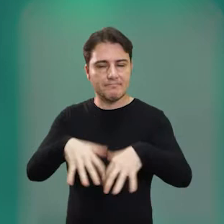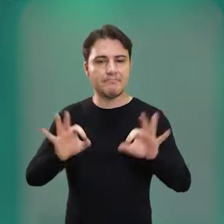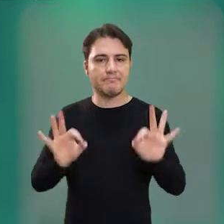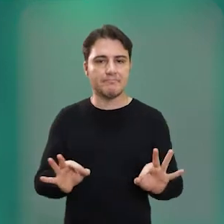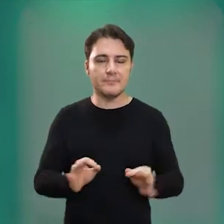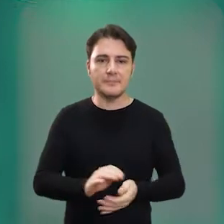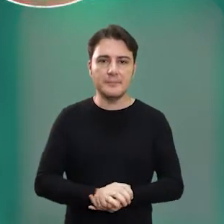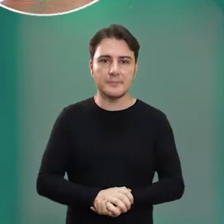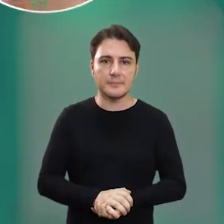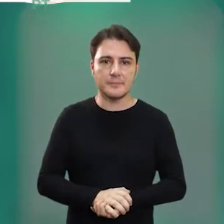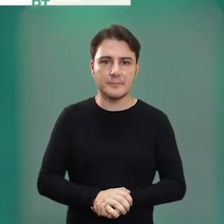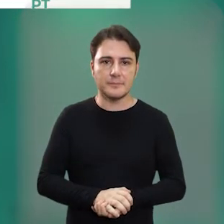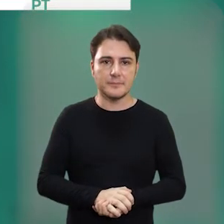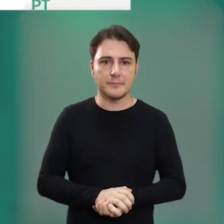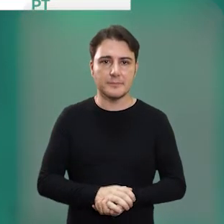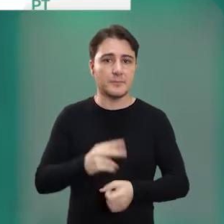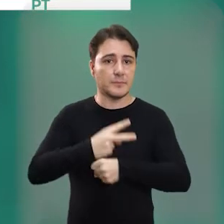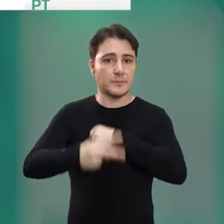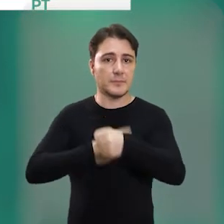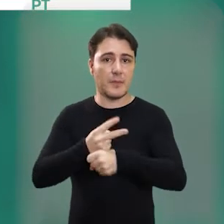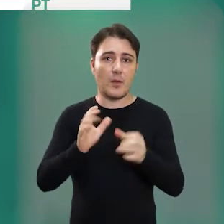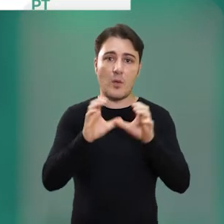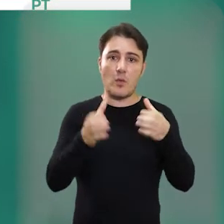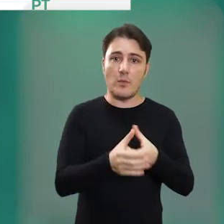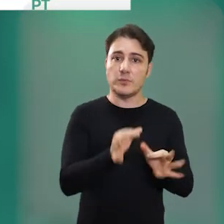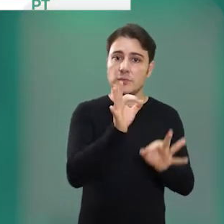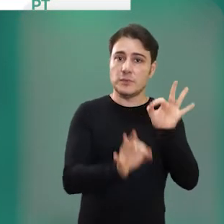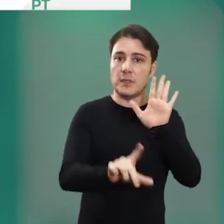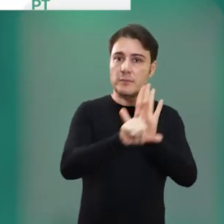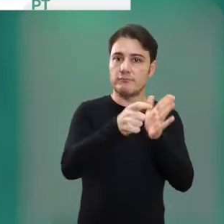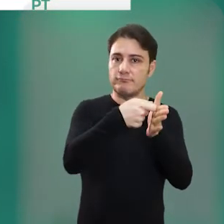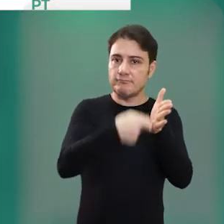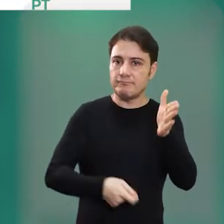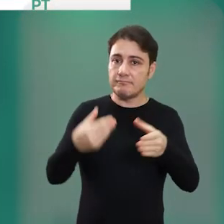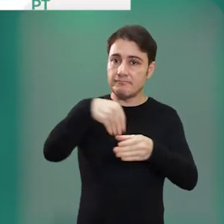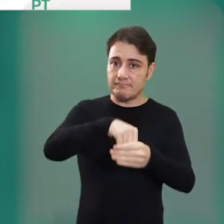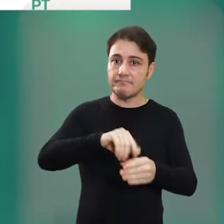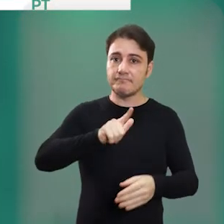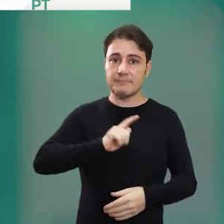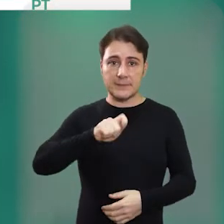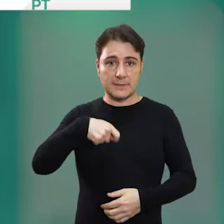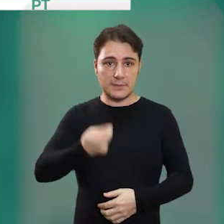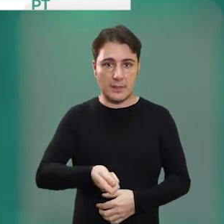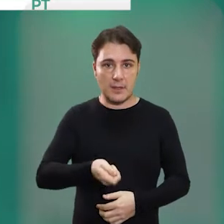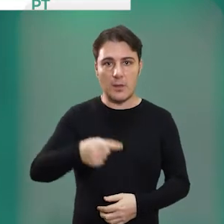os próximos 2 anos a comissão de justiça, legislação e redação será composta por Hugo